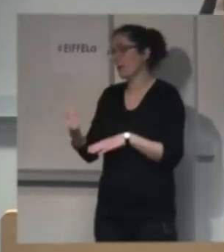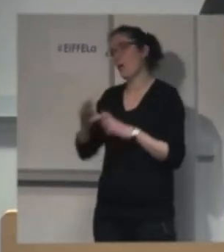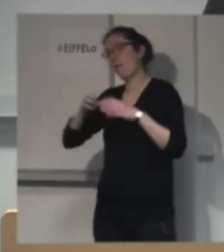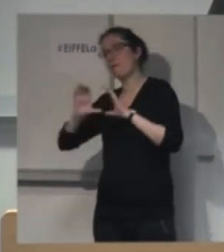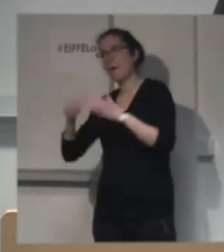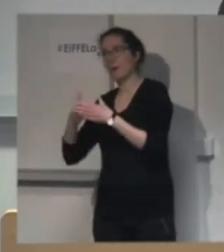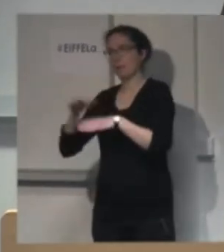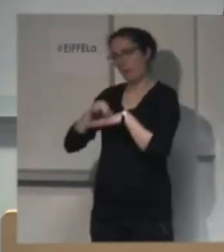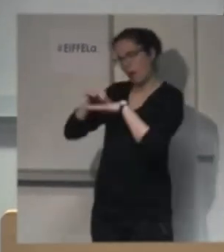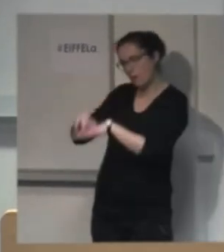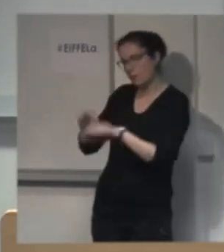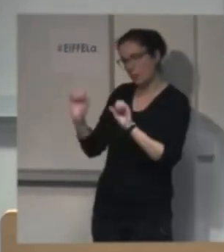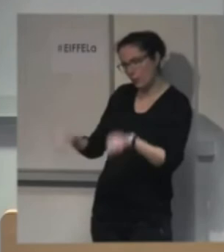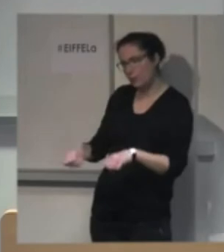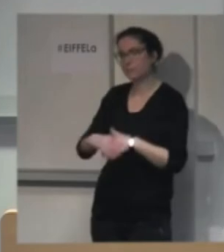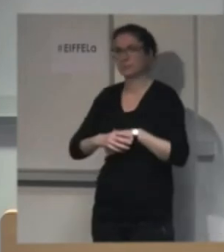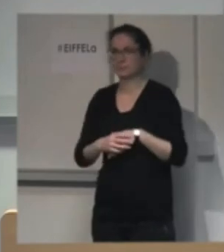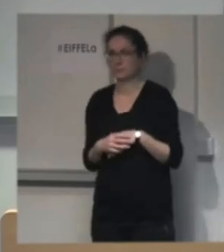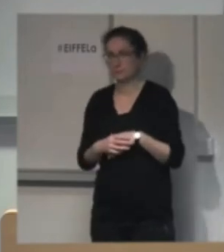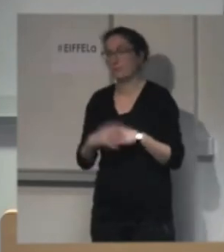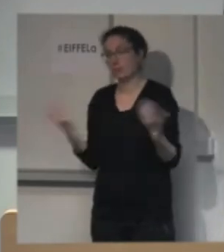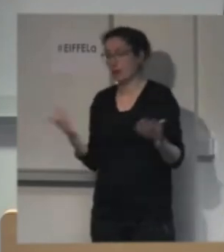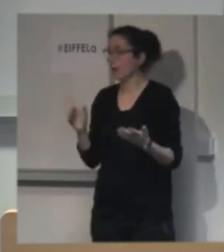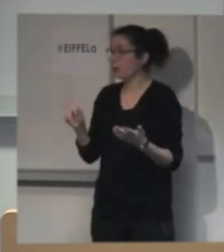de la formation, bien sûr. Et puis la fameuse rédaction d'un guide